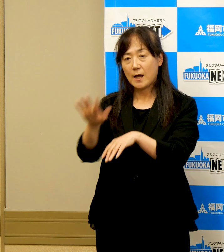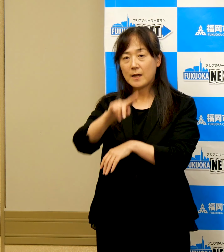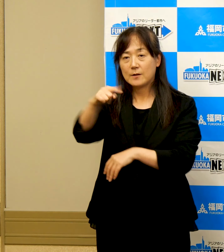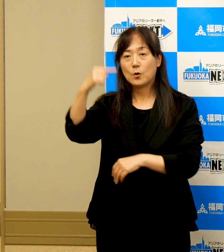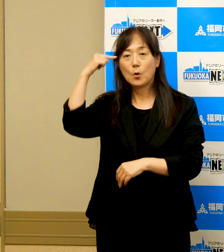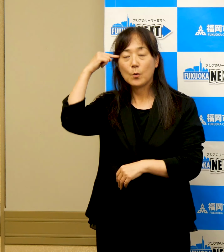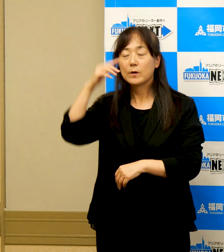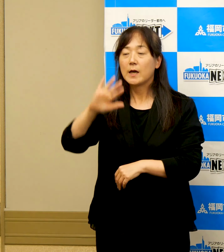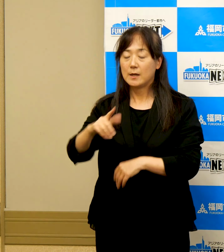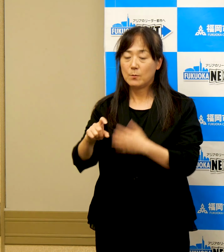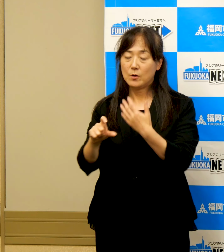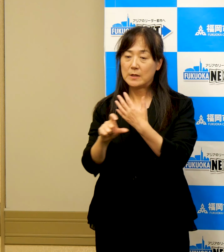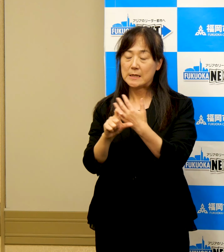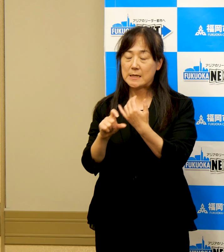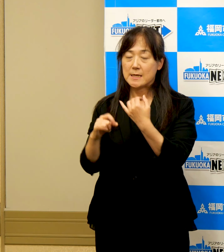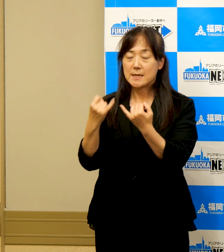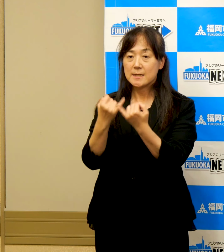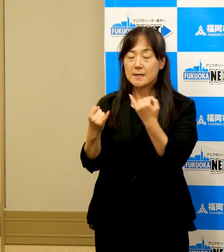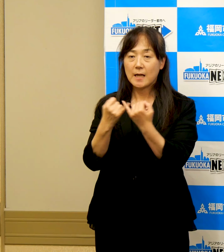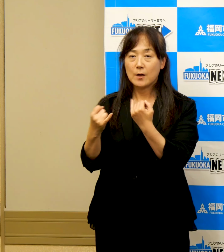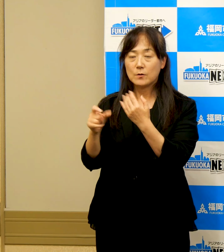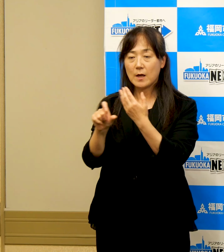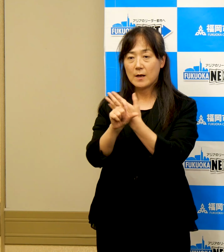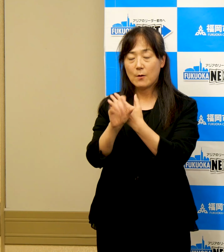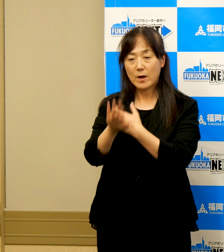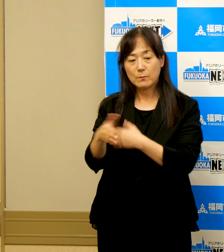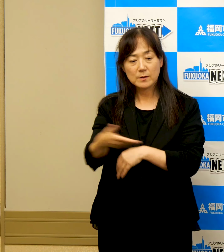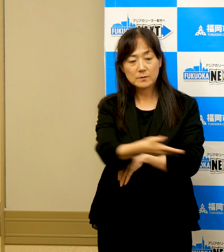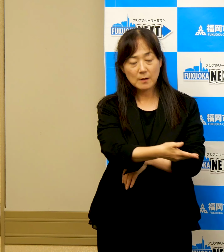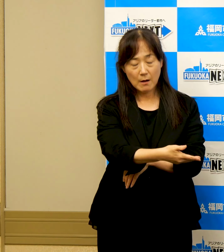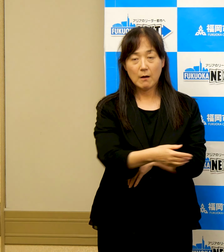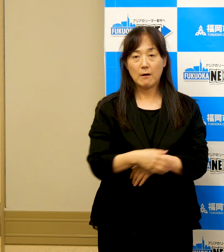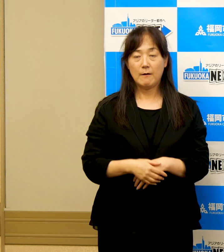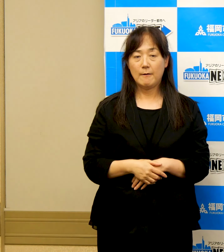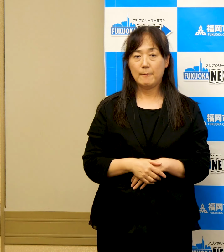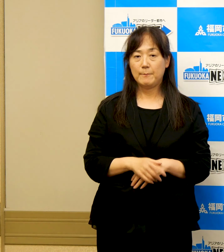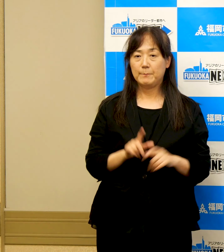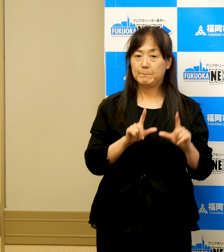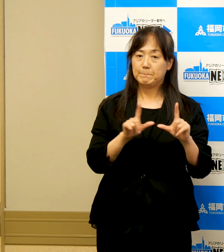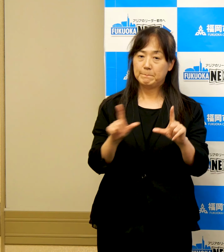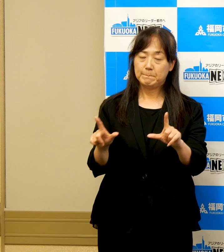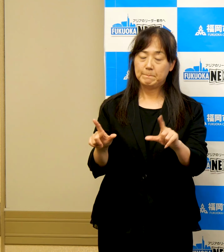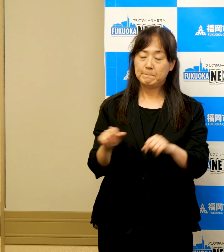似たような事例って他県であったりとか 把握とかされてますでしょうか (市長)さあ